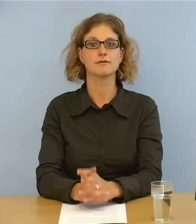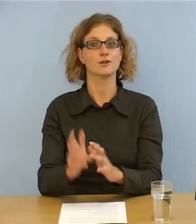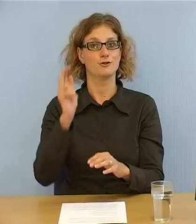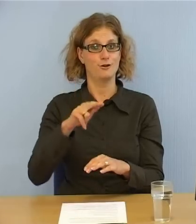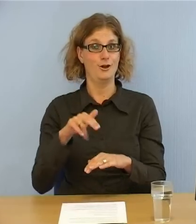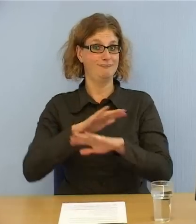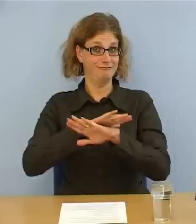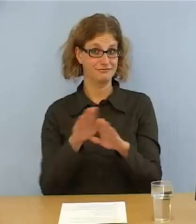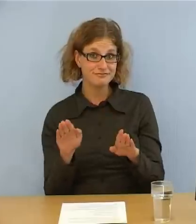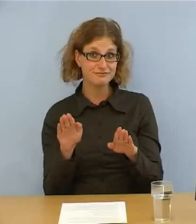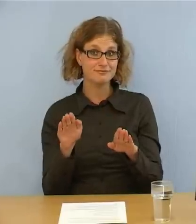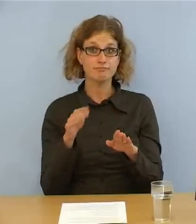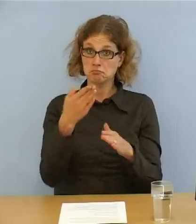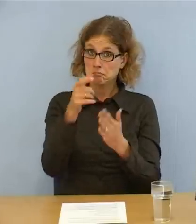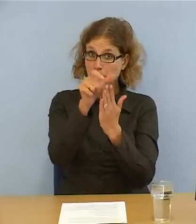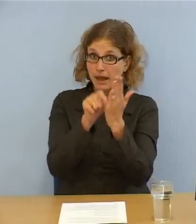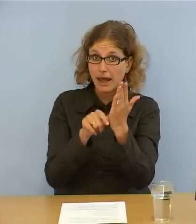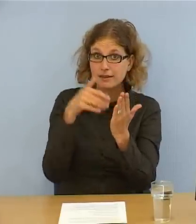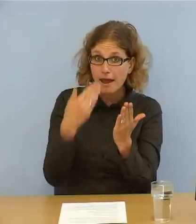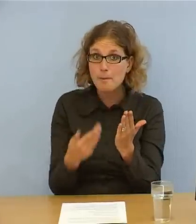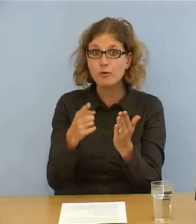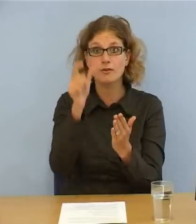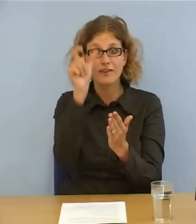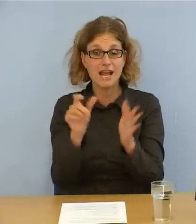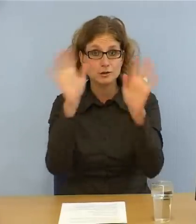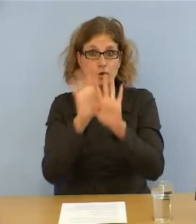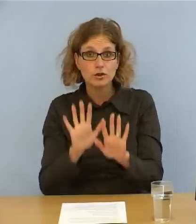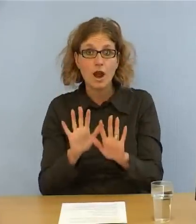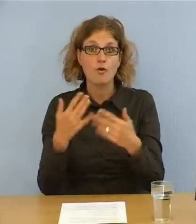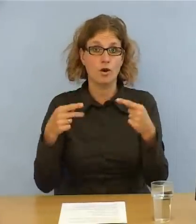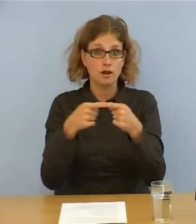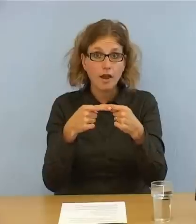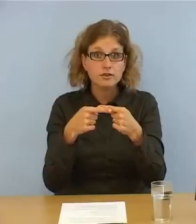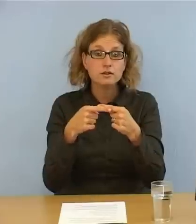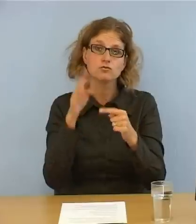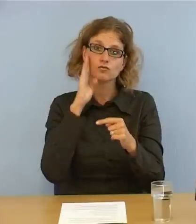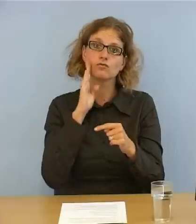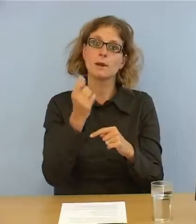Het zit er weer op. Heb jij een berichtje voor het Weekjournaal of voor in de krant,